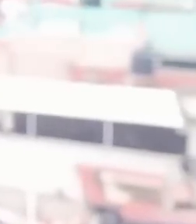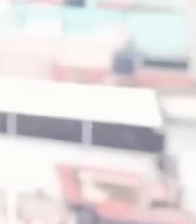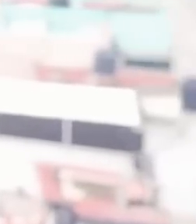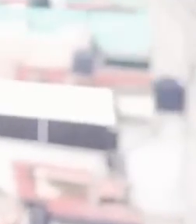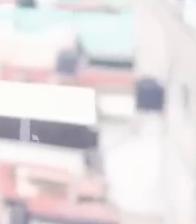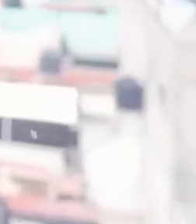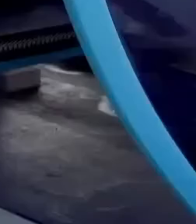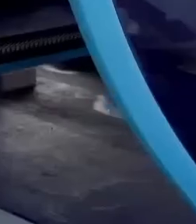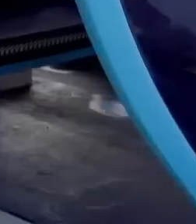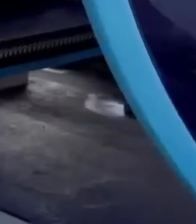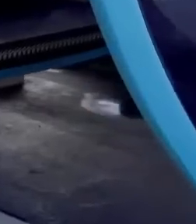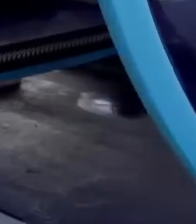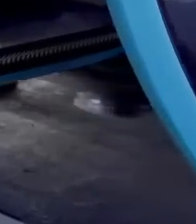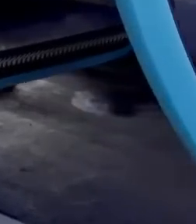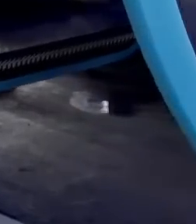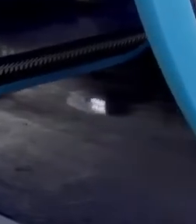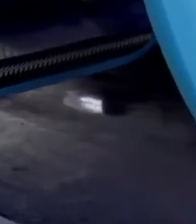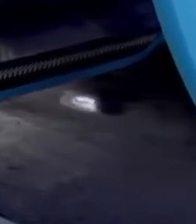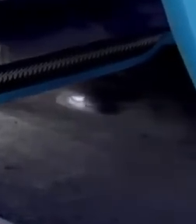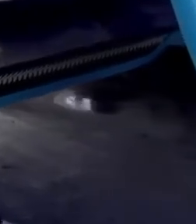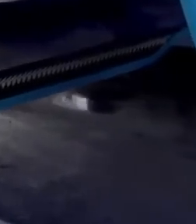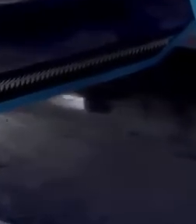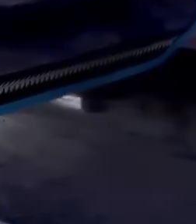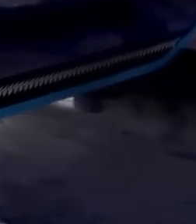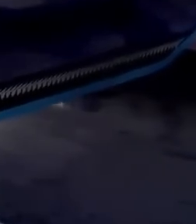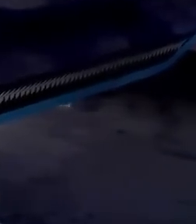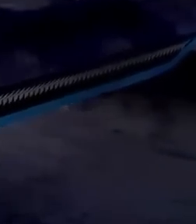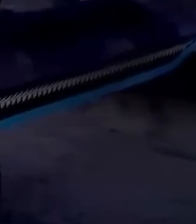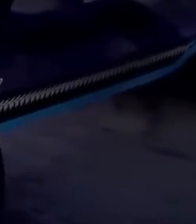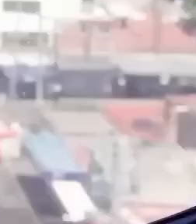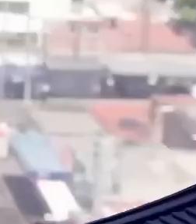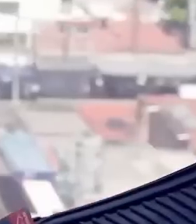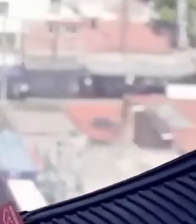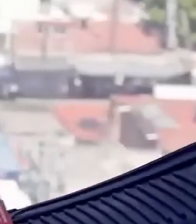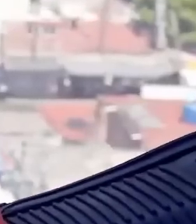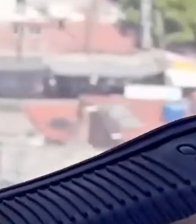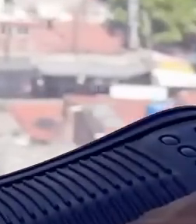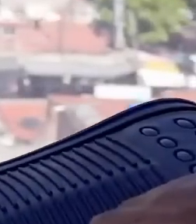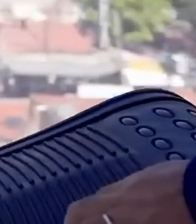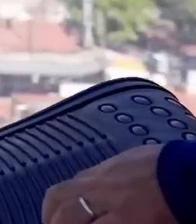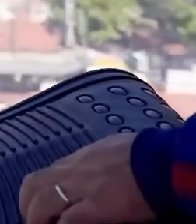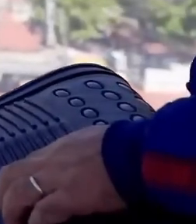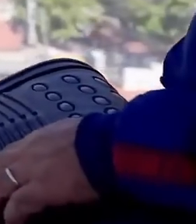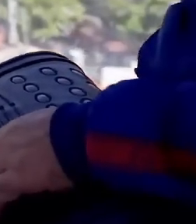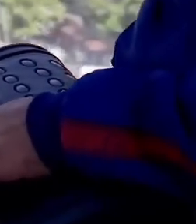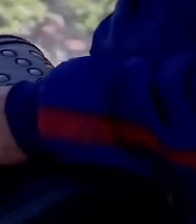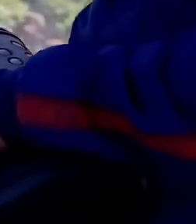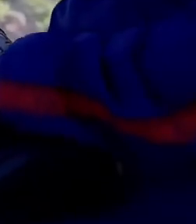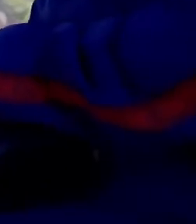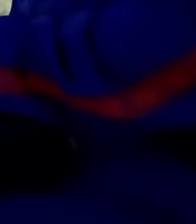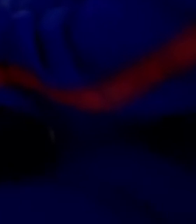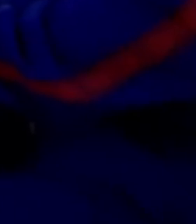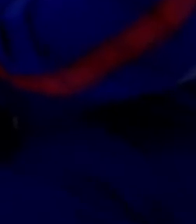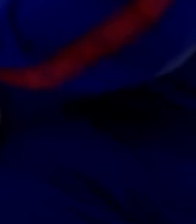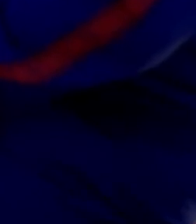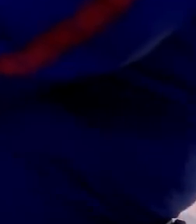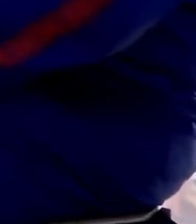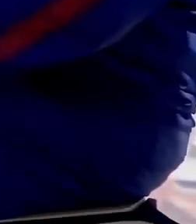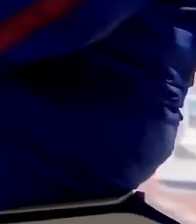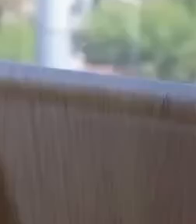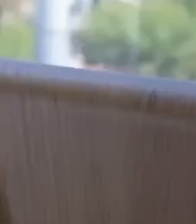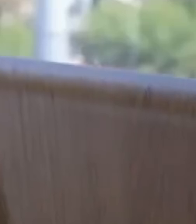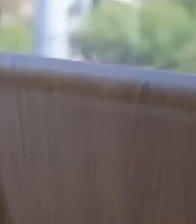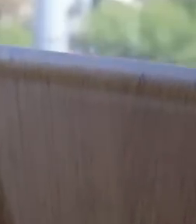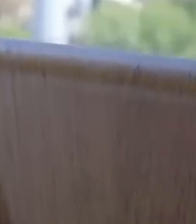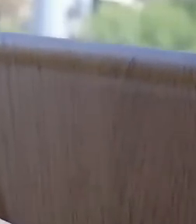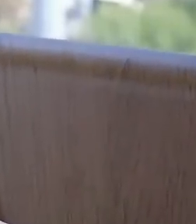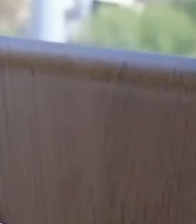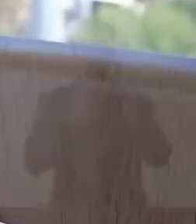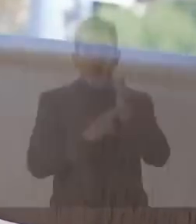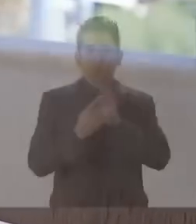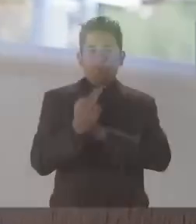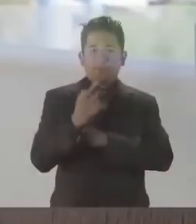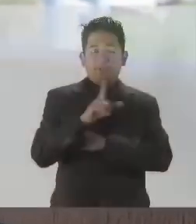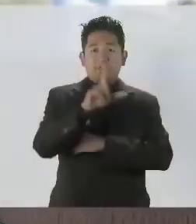tlaguac eso empezaremos este año y el próximo año el cablebús de sochimilco y de